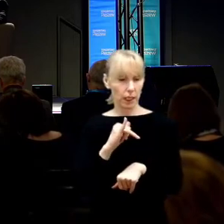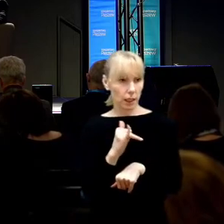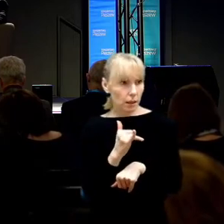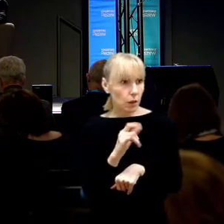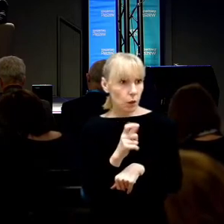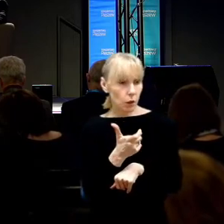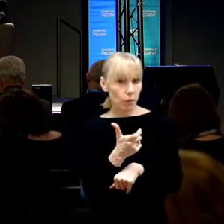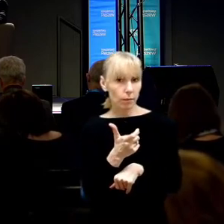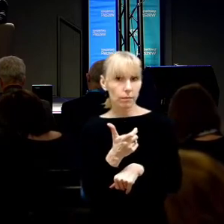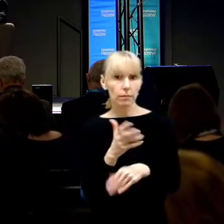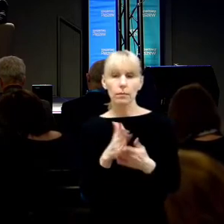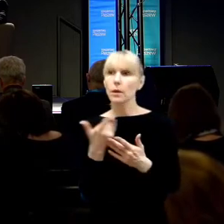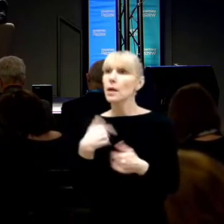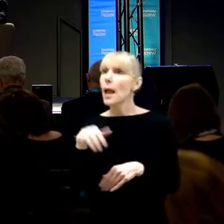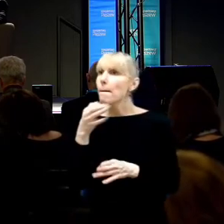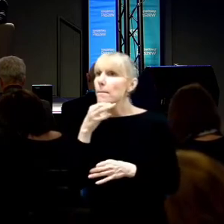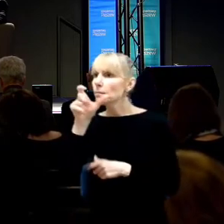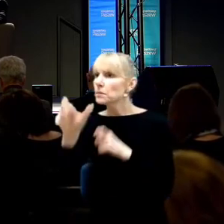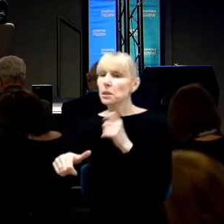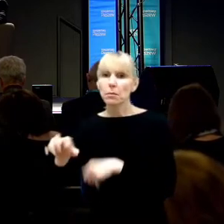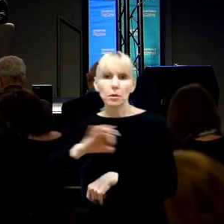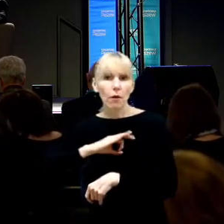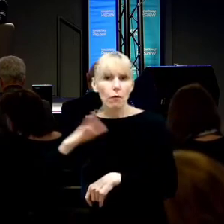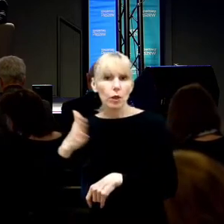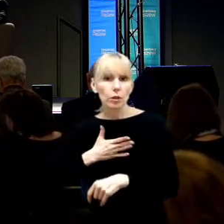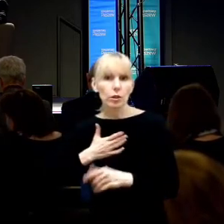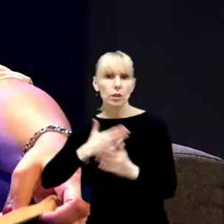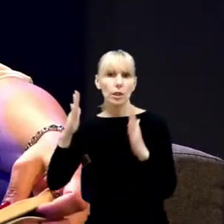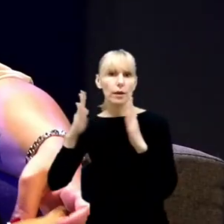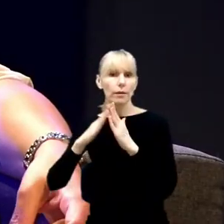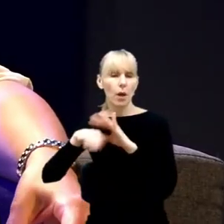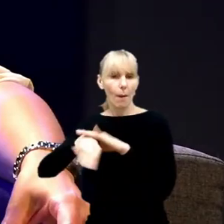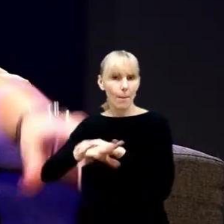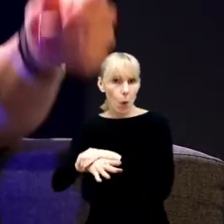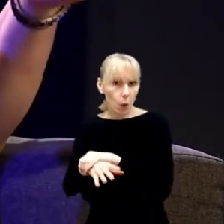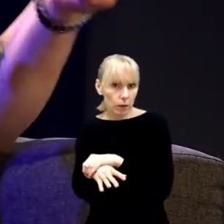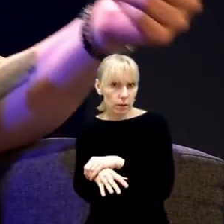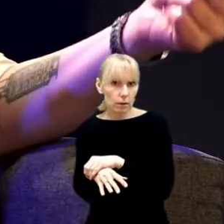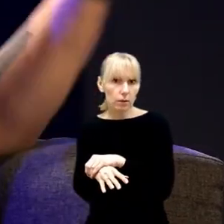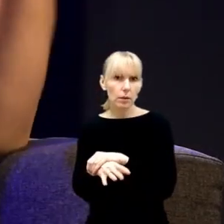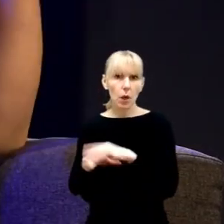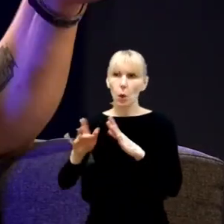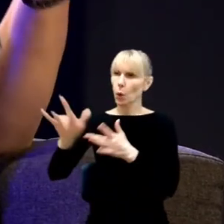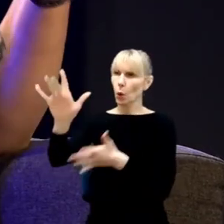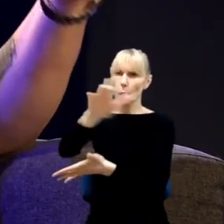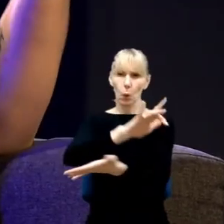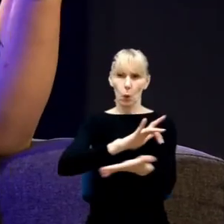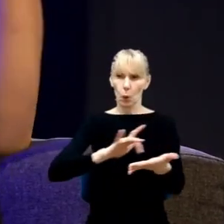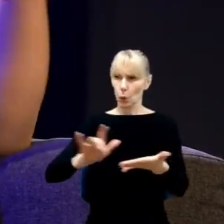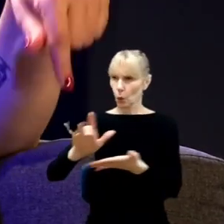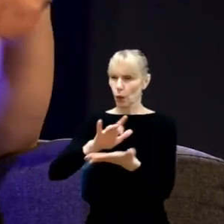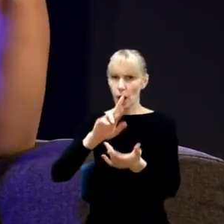z właścicielami tych pustostanów rozsianych po całym Rybniku i już to, że ktoś się nimi zainteresował,